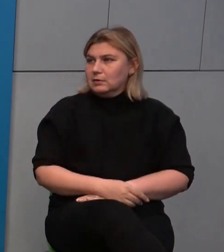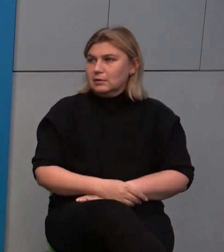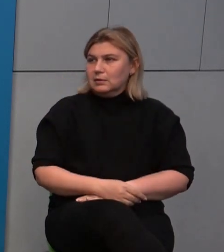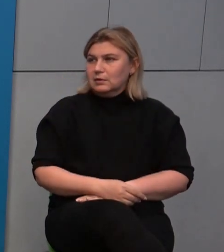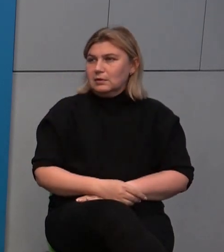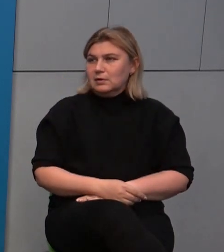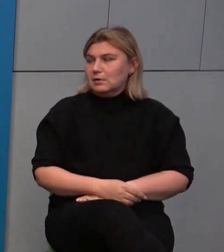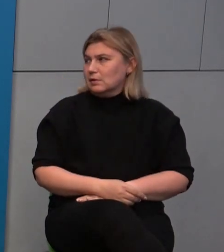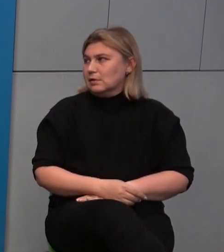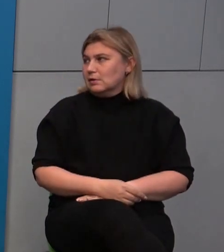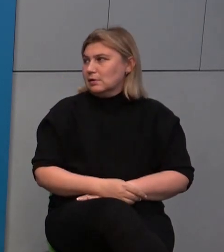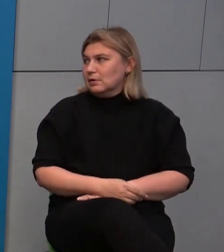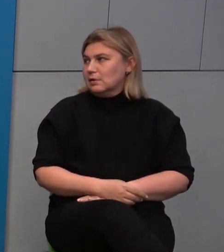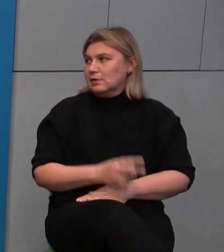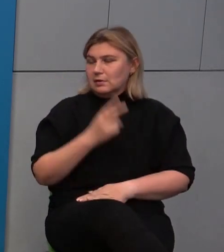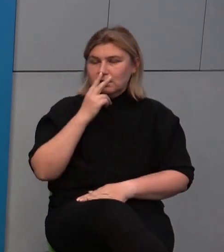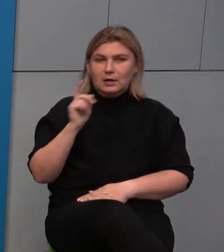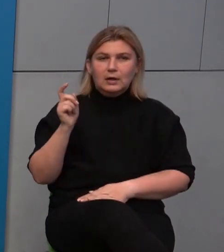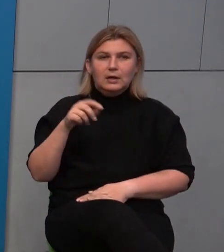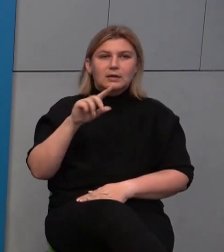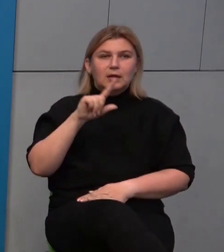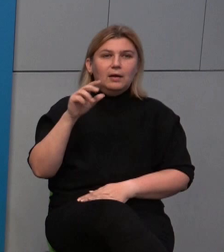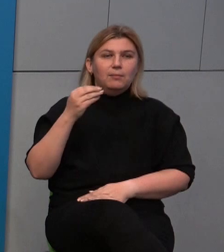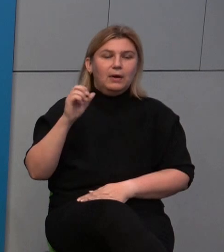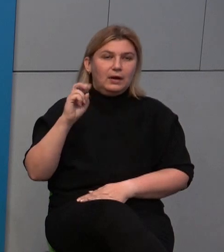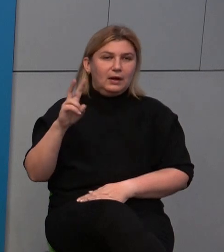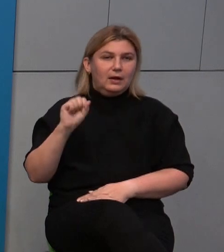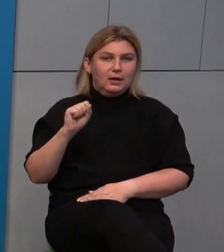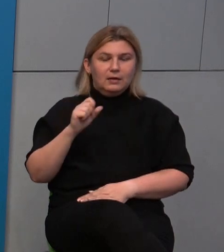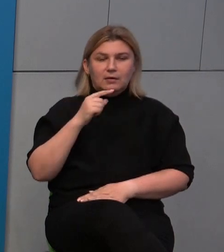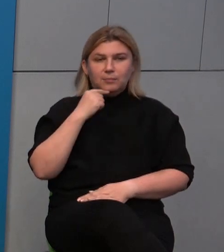Wojciechowi Zemkowi, swojemu sekretarzowi przez ramię i coś tam mu dyktował.